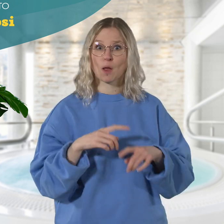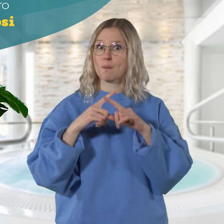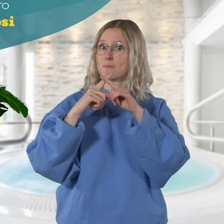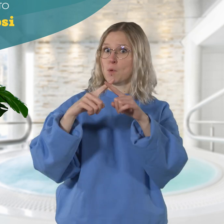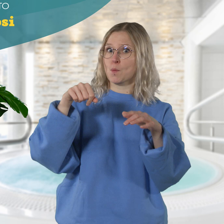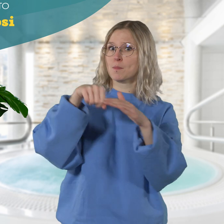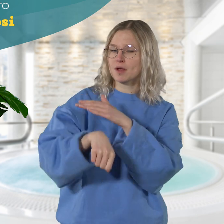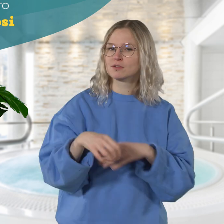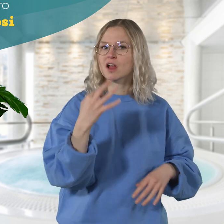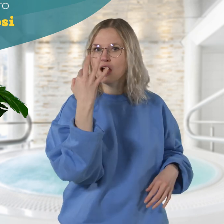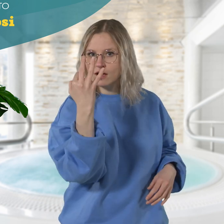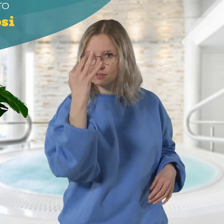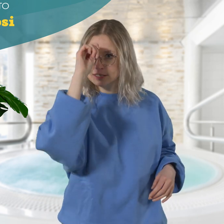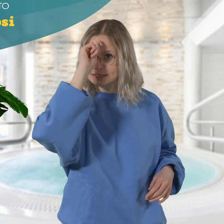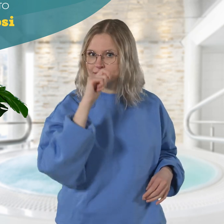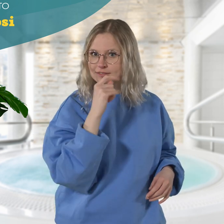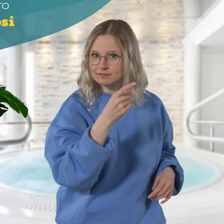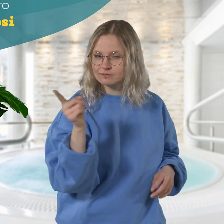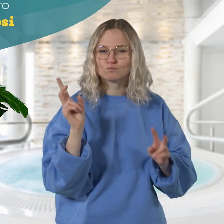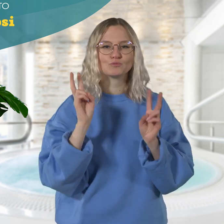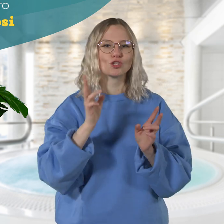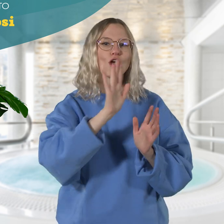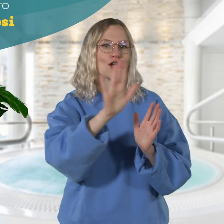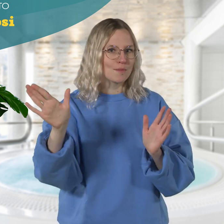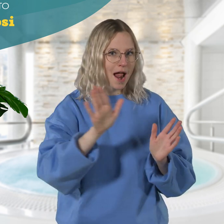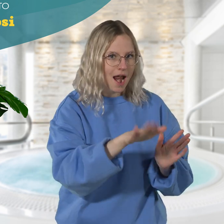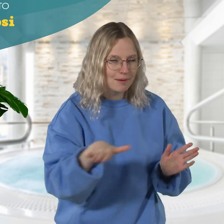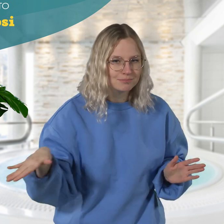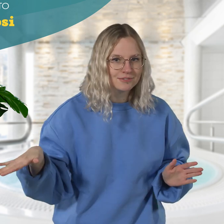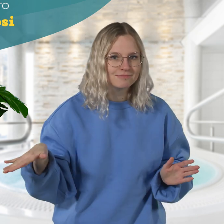Mukaan mahtuu kahdeksan isää lapsineen.